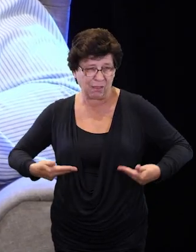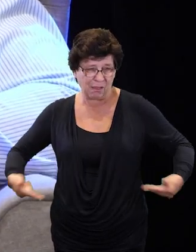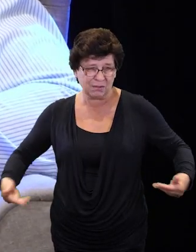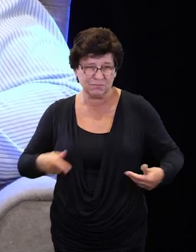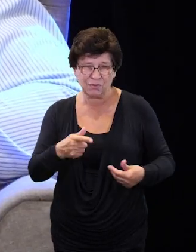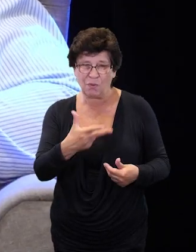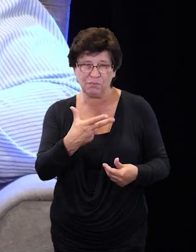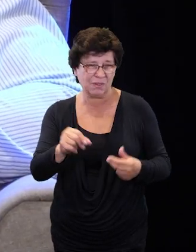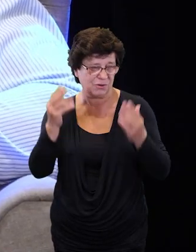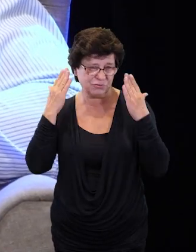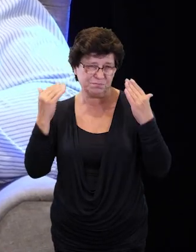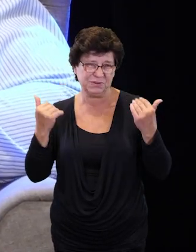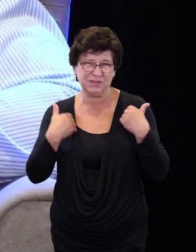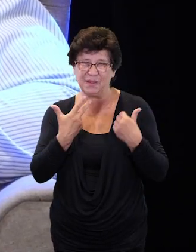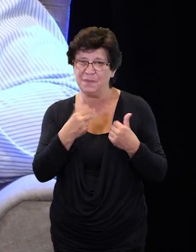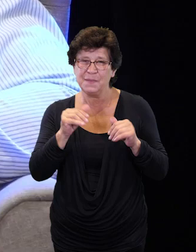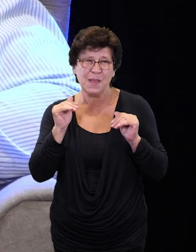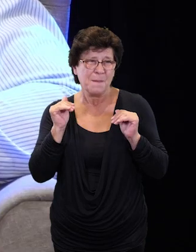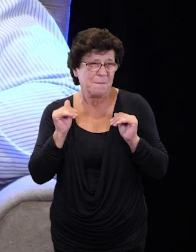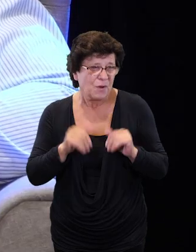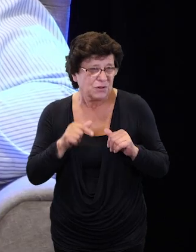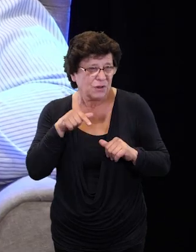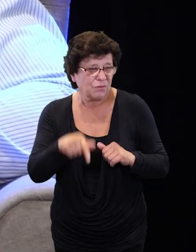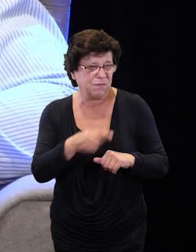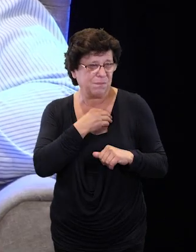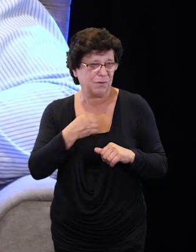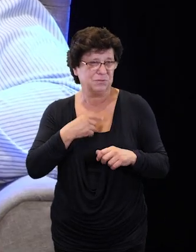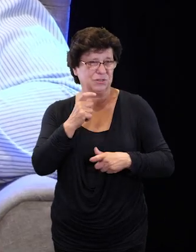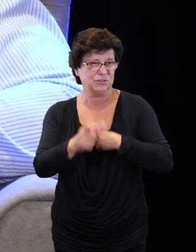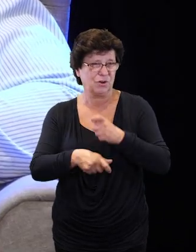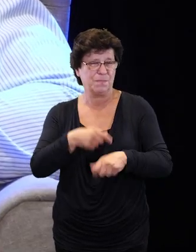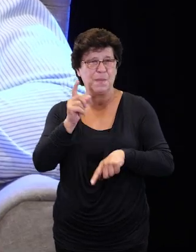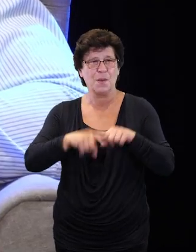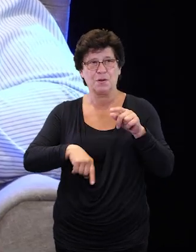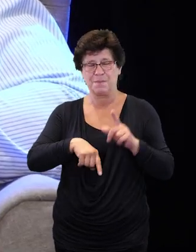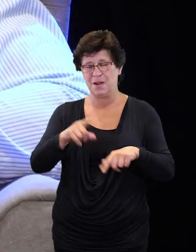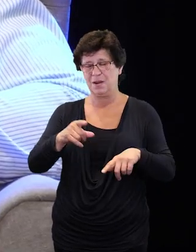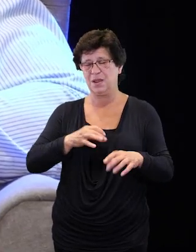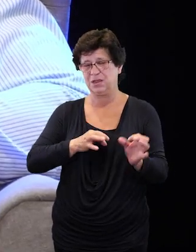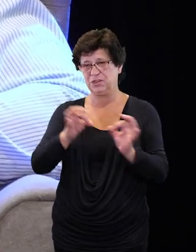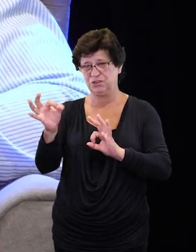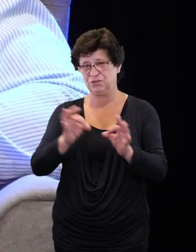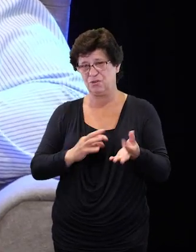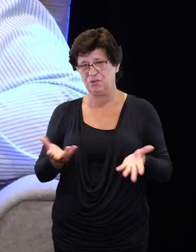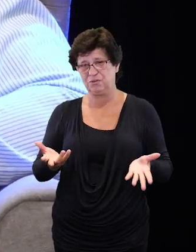Nie wiem, dlaczego nie można w Polsce zrobić fajnej historii, która jest osadzona w prawdziwym świecie medycznym.